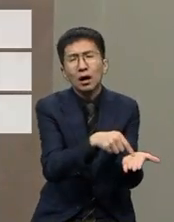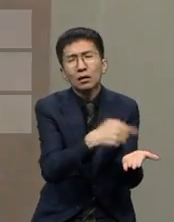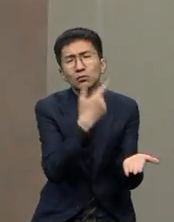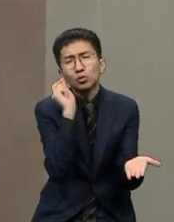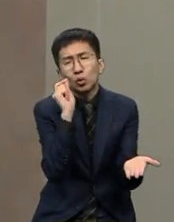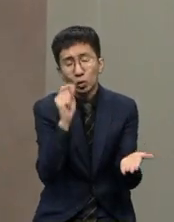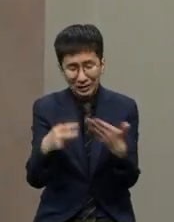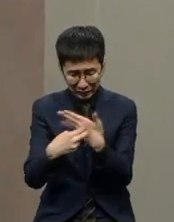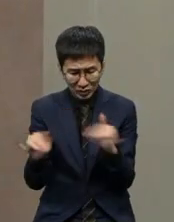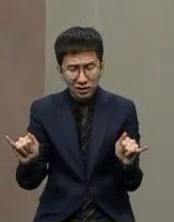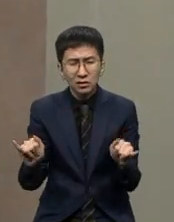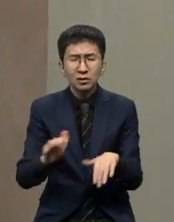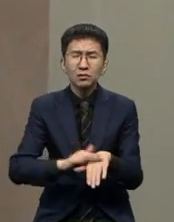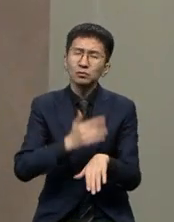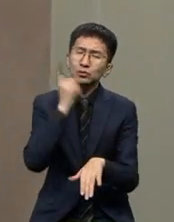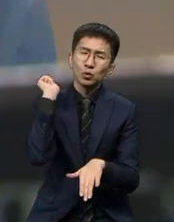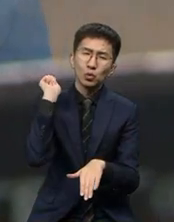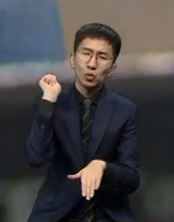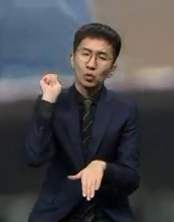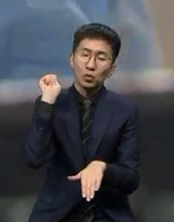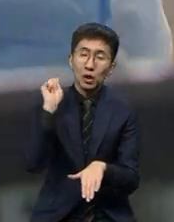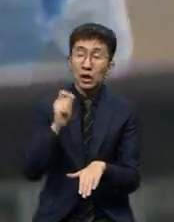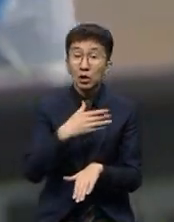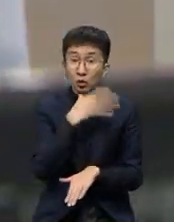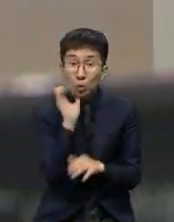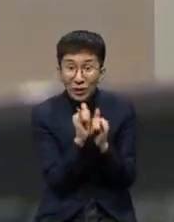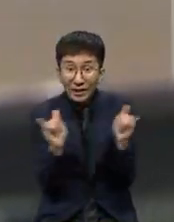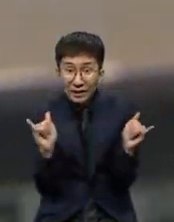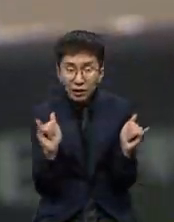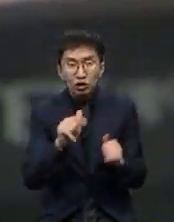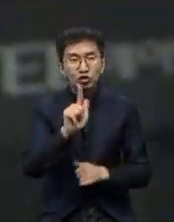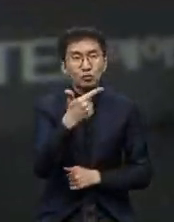하지만 고위험군인 고령층 673만 명에 2차